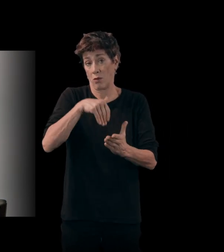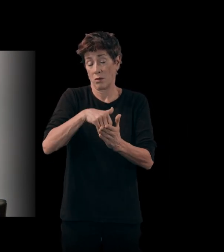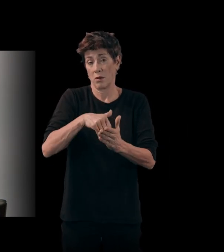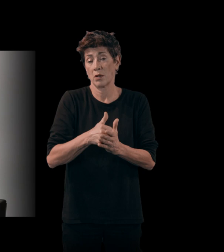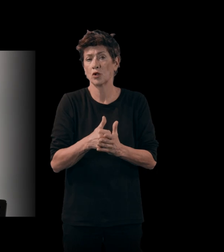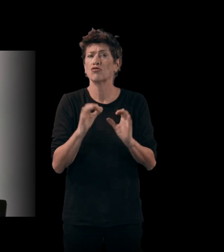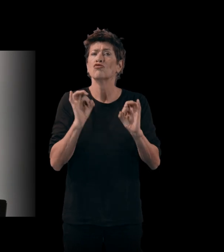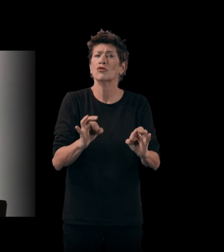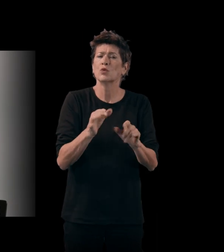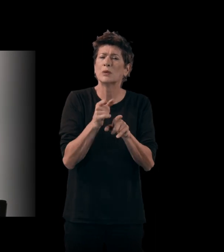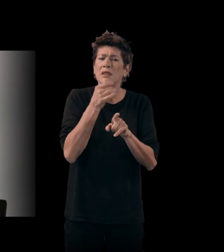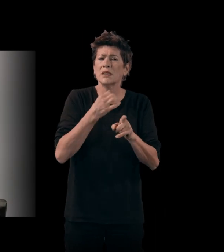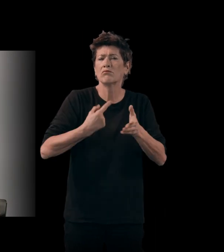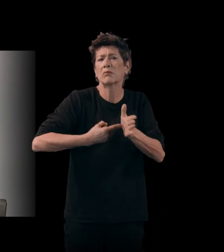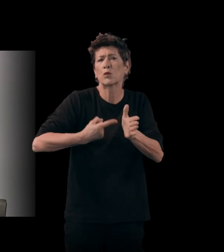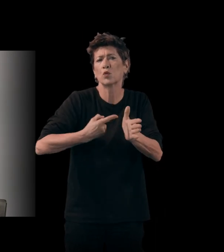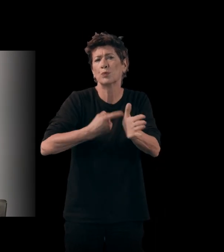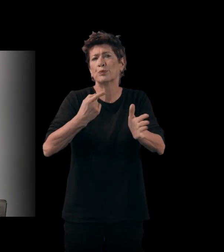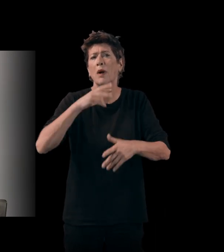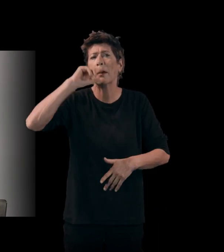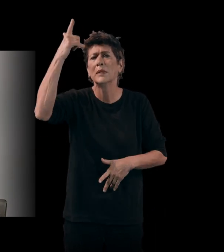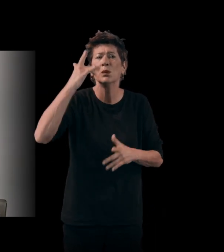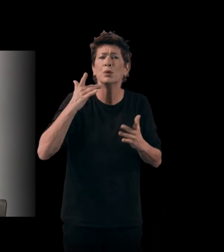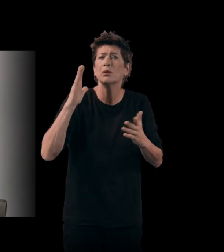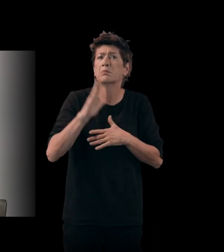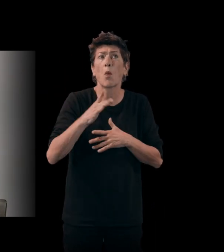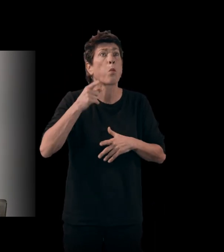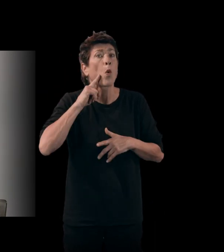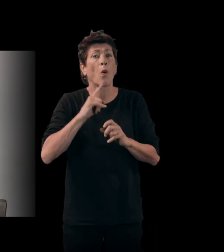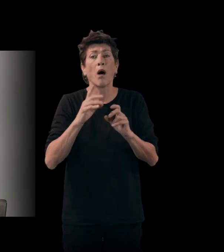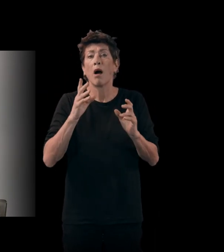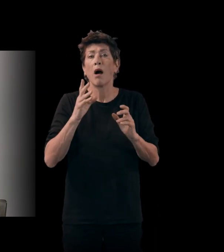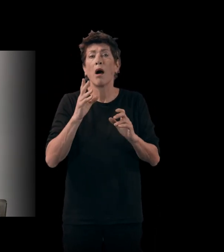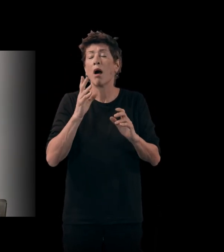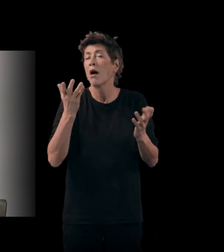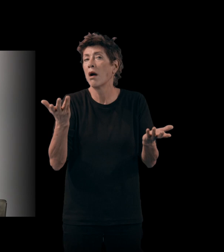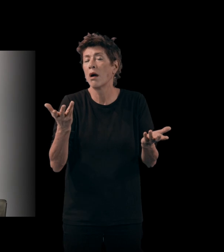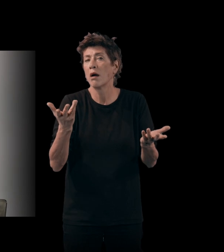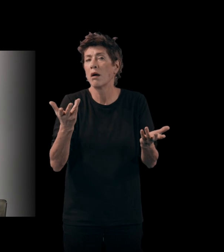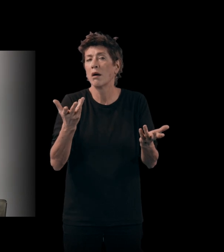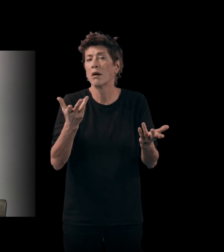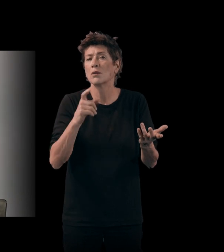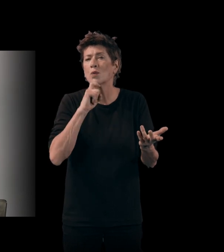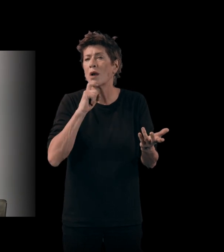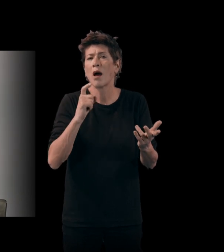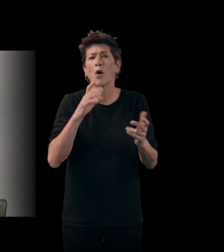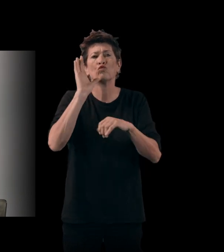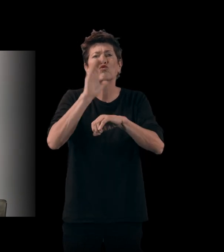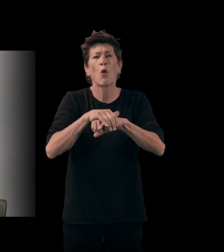Je vous ai parlé des coutumes qu’on faisait, pourquoi on faisait ces coutumes le soir au Vietnam.